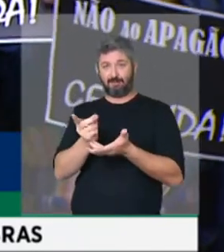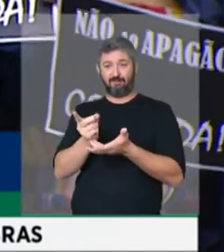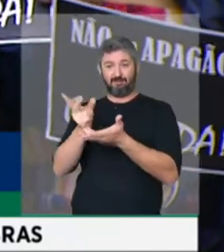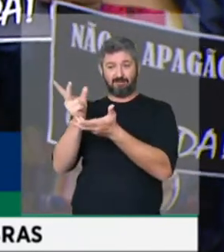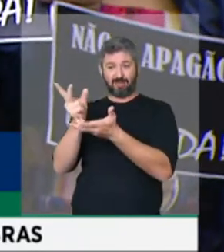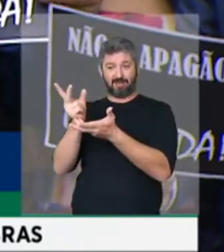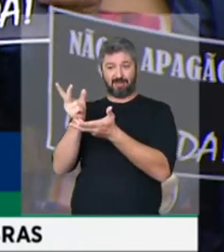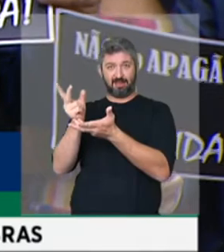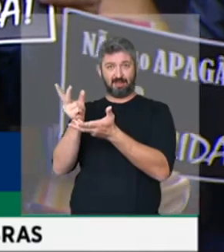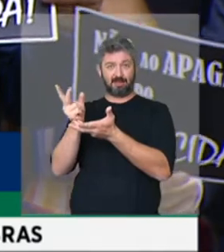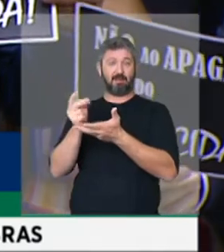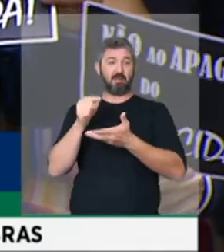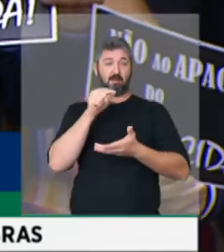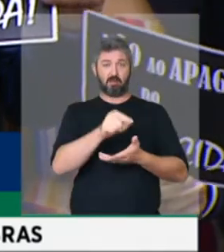LUCRATIVA DO BRASIL-- [INTERRUPÇÃO NO ÁUDIO] QUE